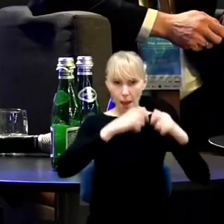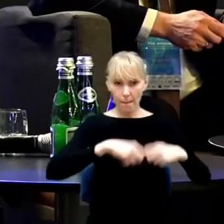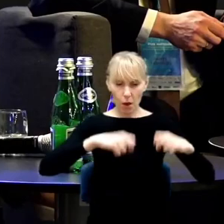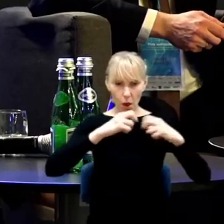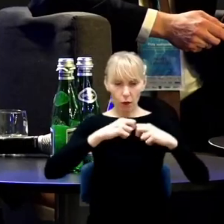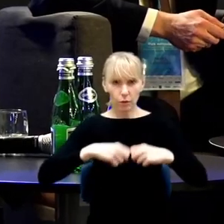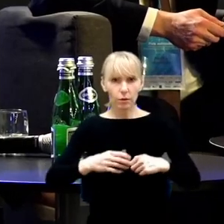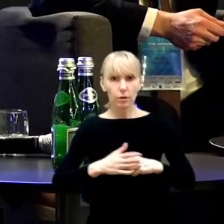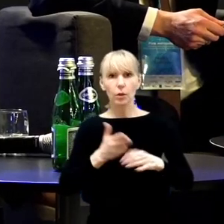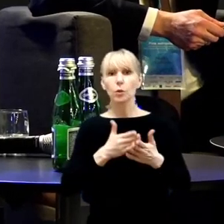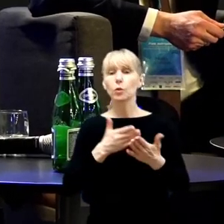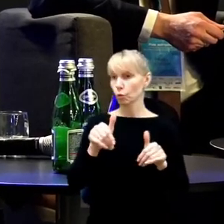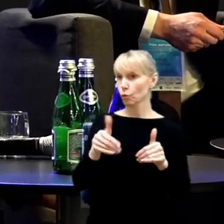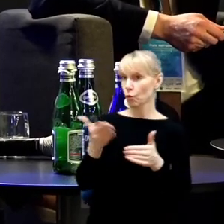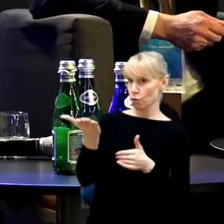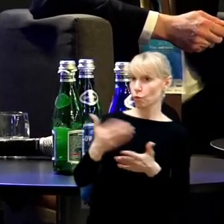o których tutaj Pan dyrektor mówił.